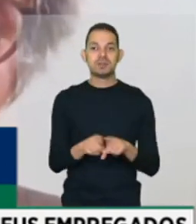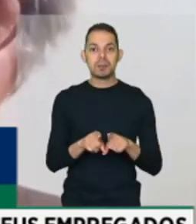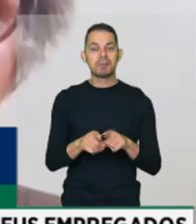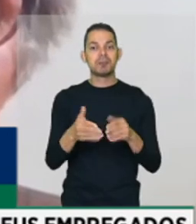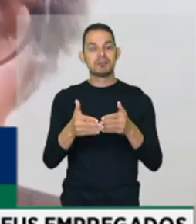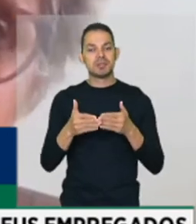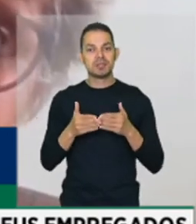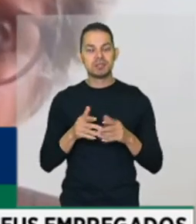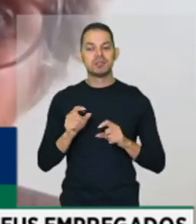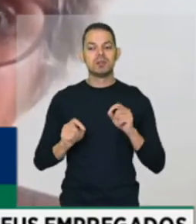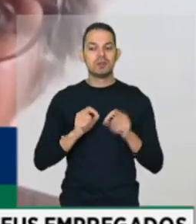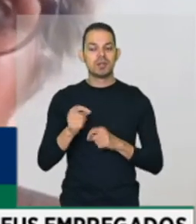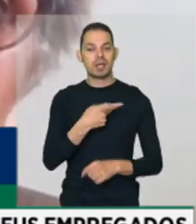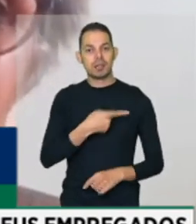PRESIDÊNCIA DA CASA POSSA LIGAR PARA O GOVERNADOR DO